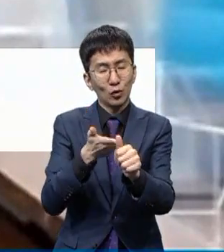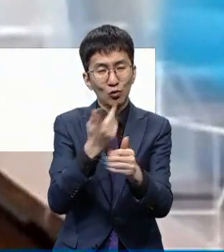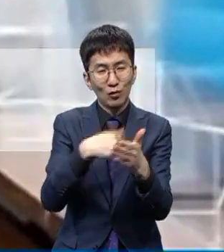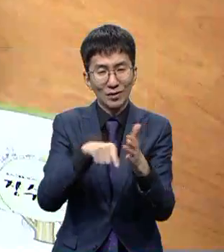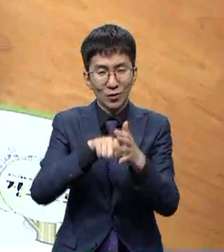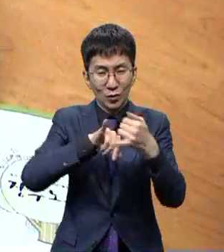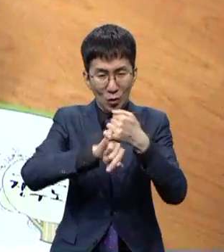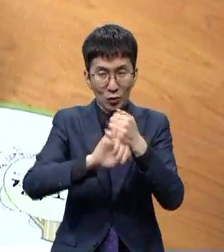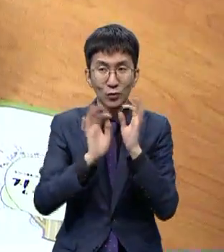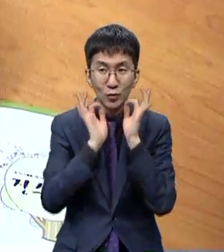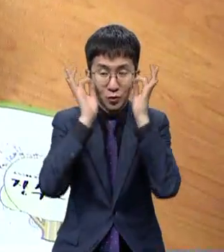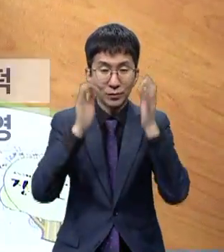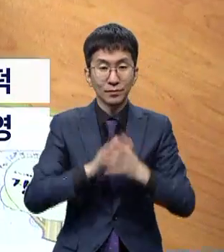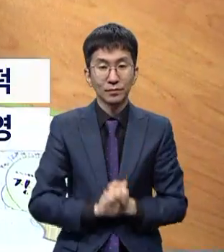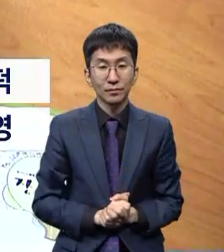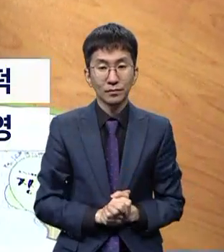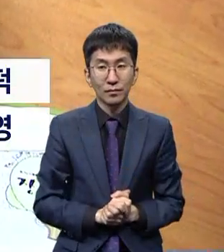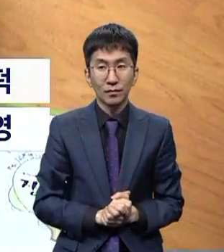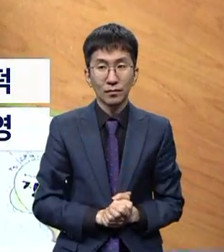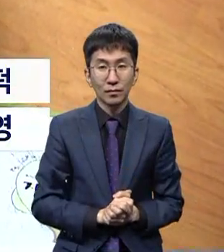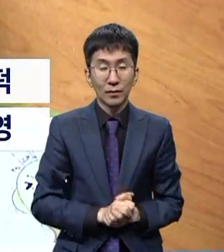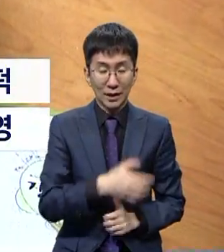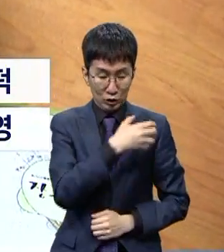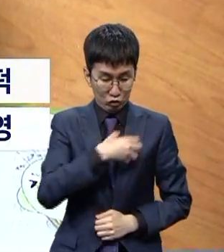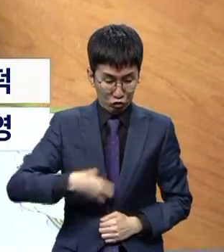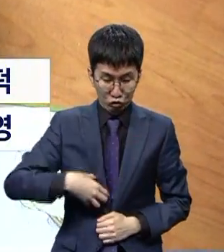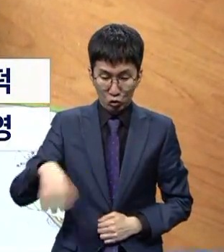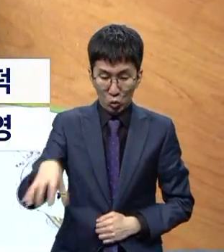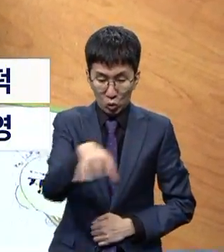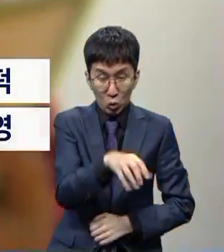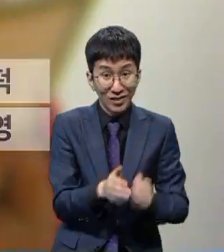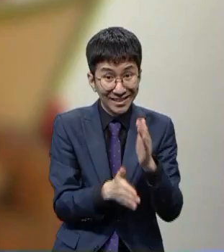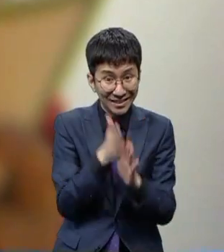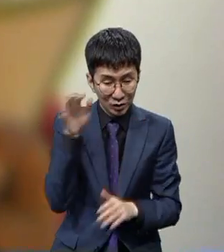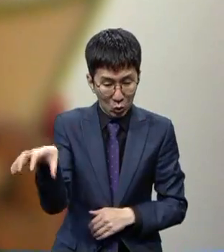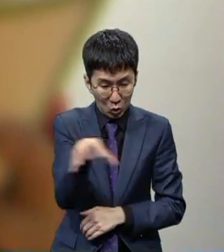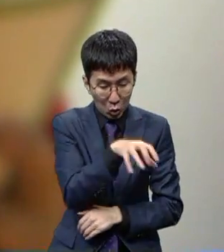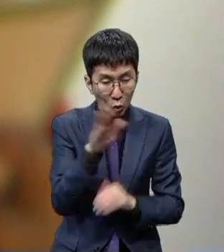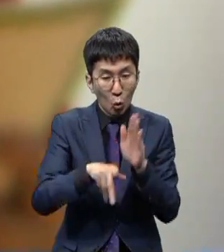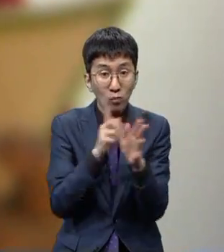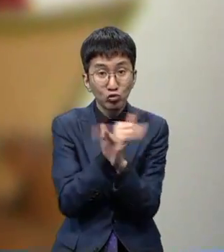(기자) 지자체 인력들이 접종 대상자 집을 직접 방문해 예약을 돕는 방안도